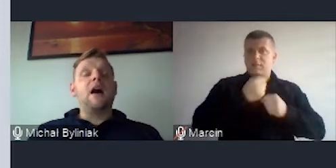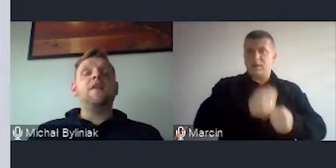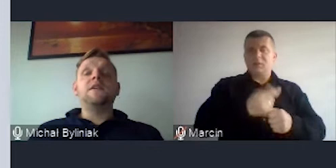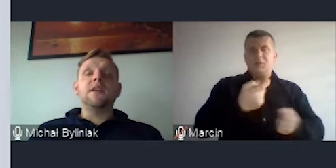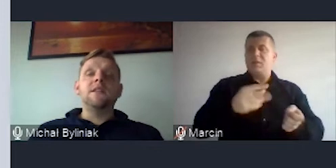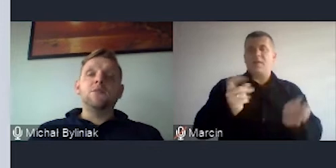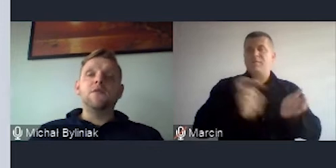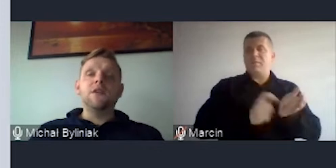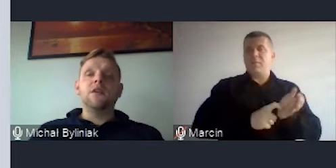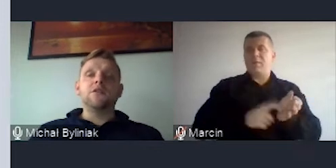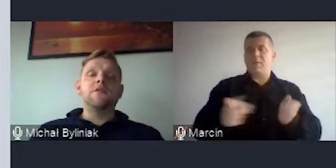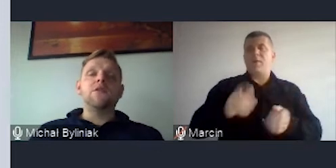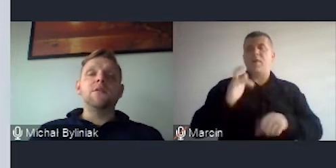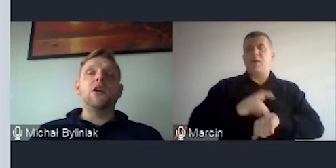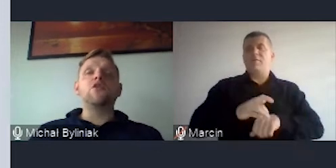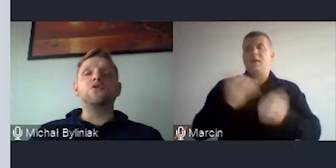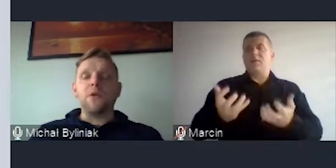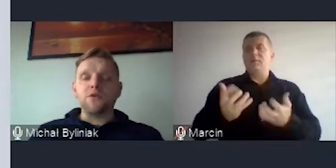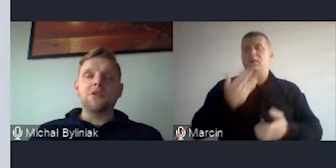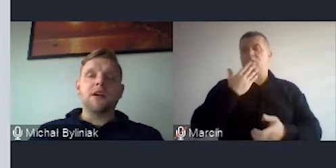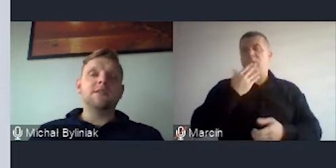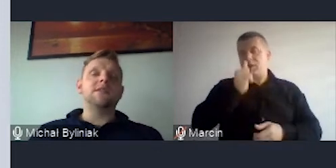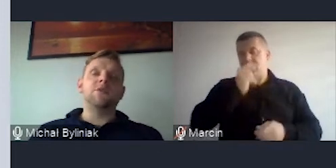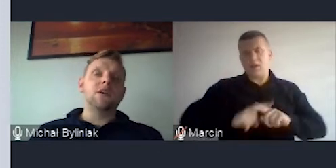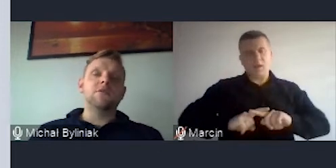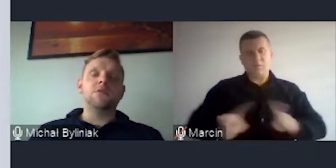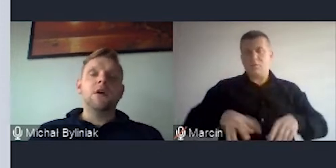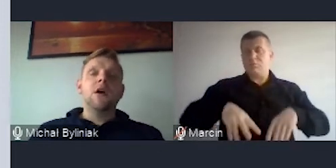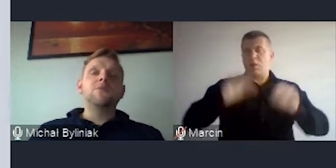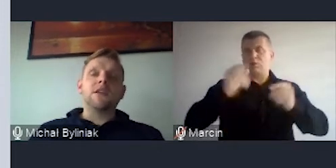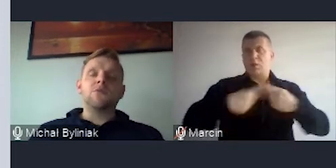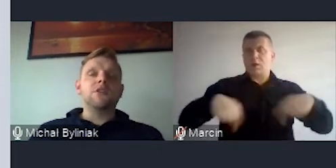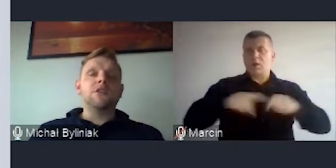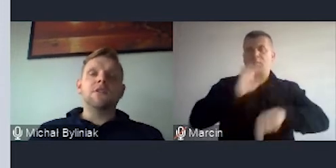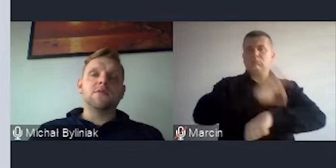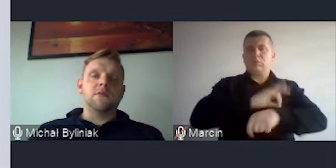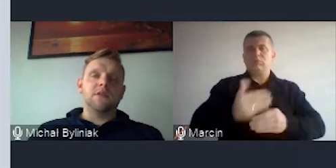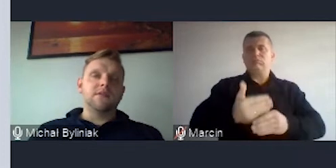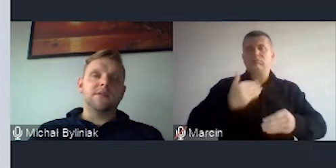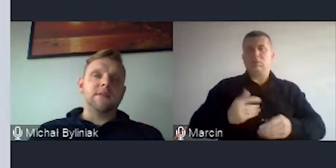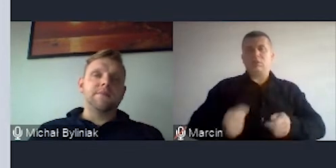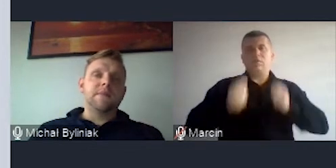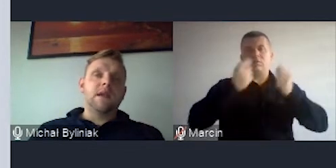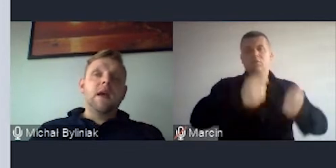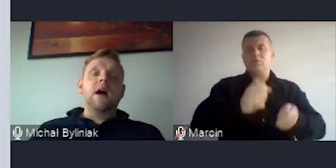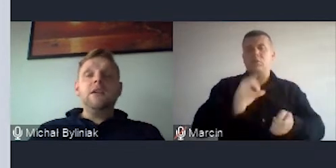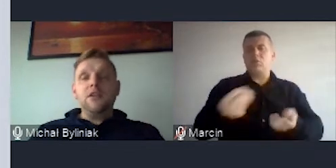A efekt zachęty mówi, że nie można rozpocząć realizacji projektu przed złożeniem wniosku o dofinansowanie.